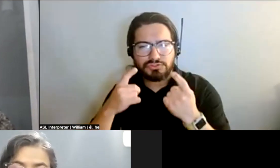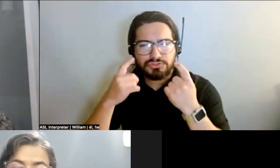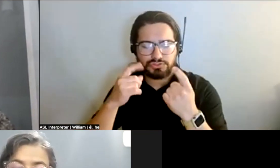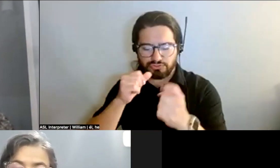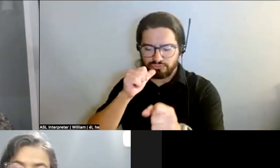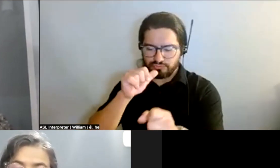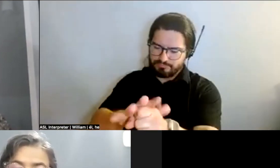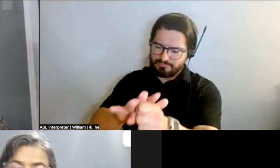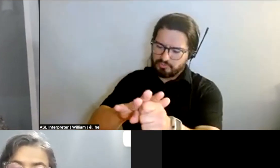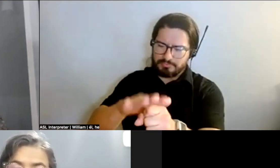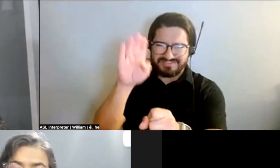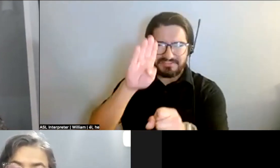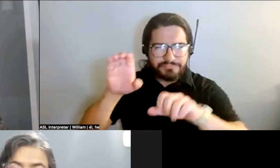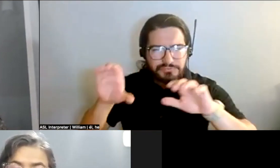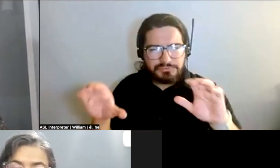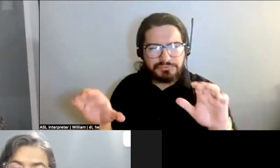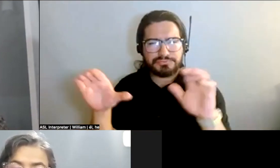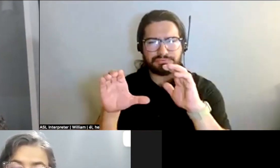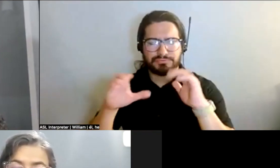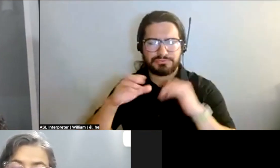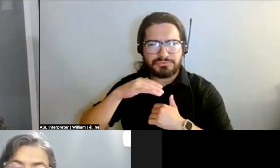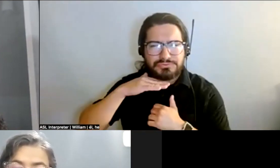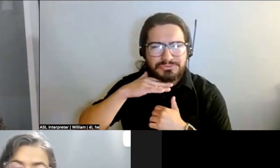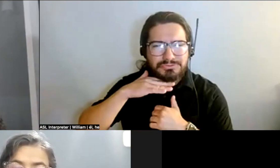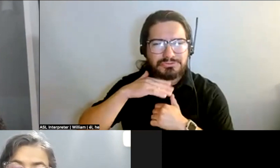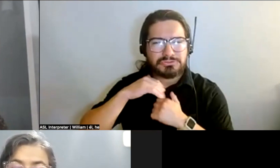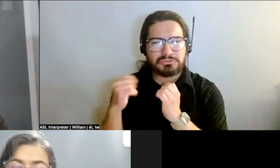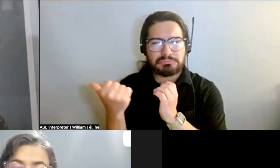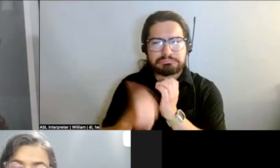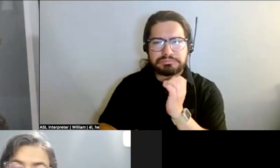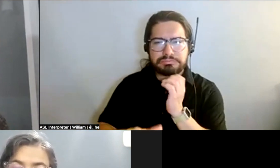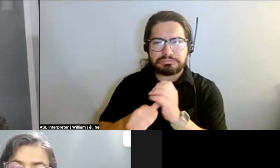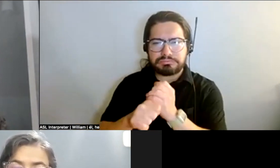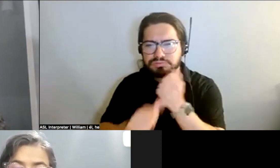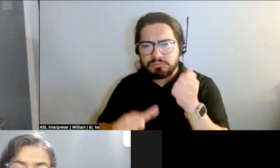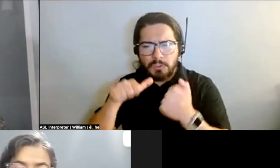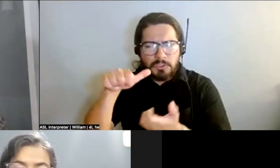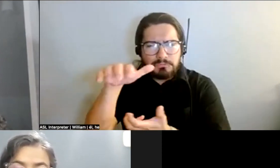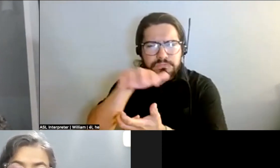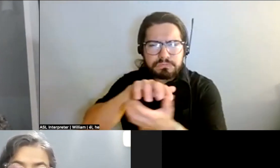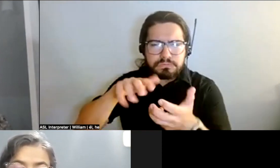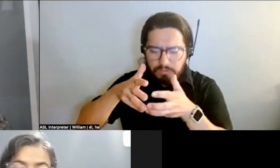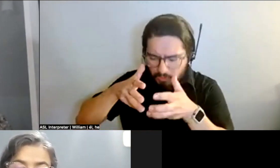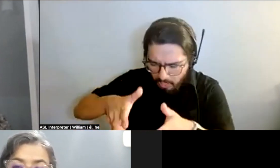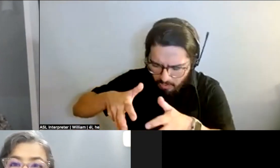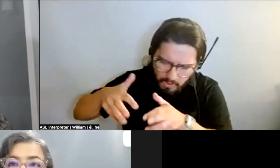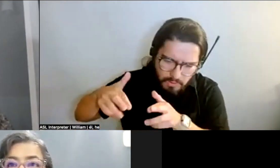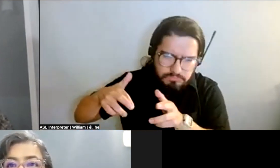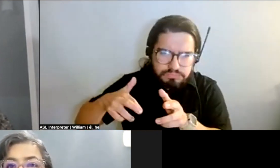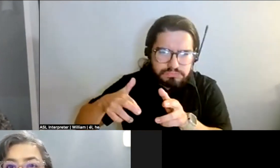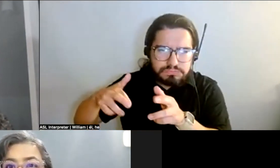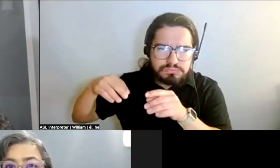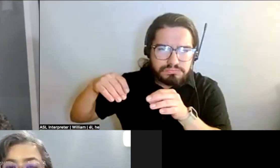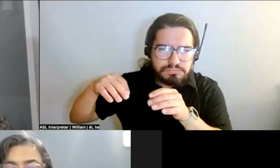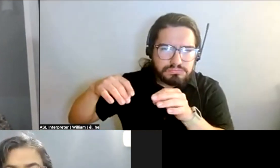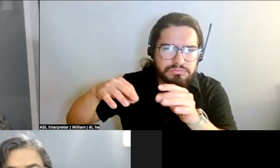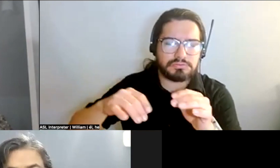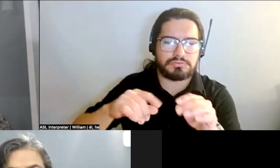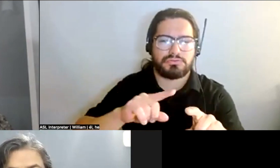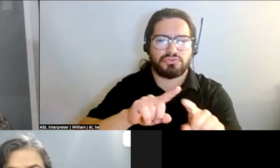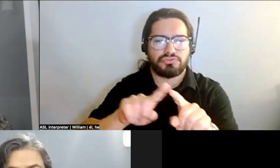maldiciones junto a los restos de una casa y una diminuta mano de muñeca.